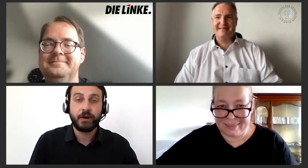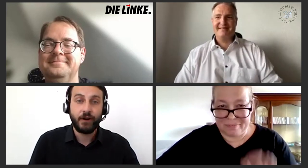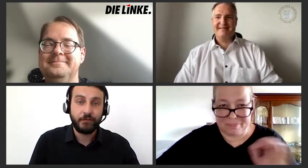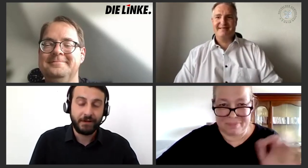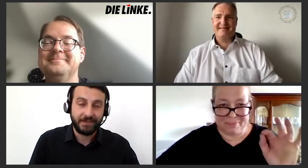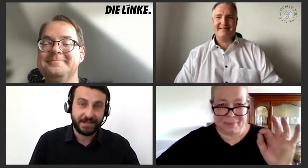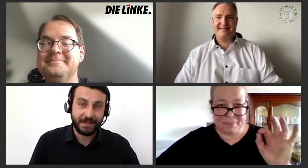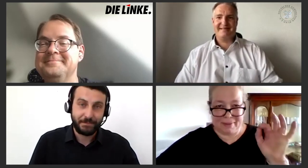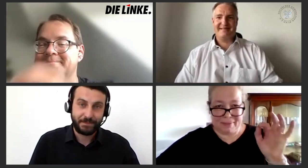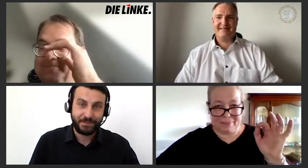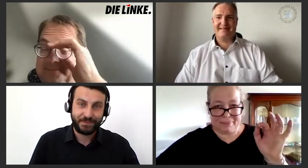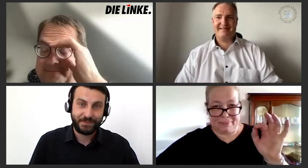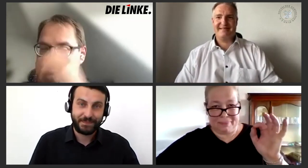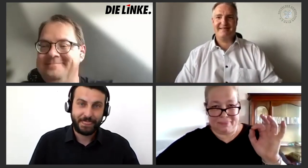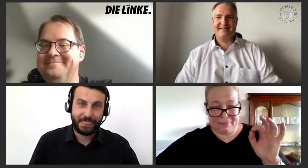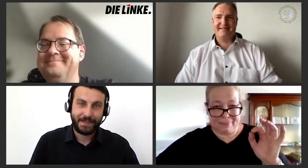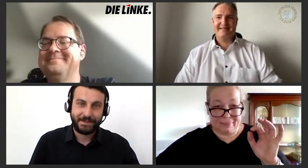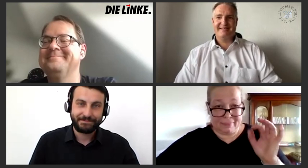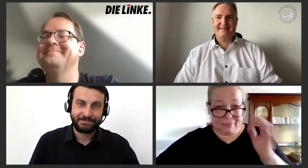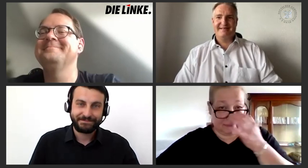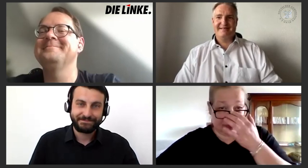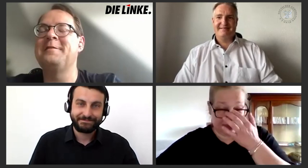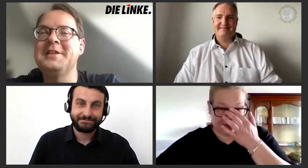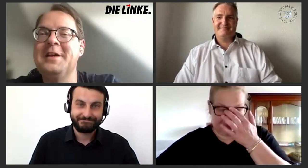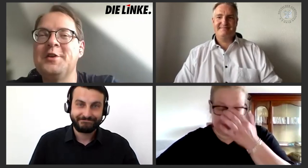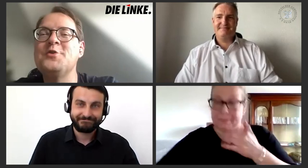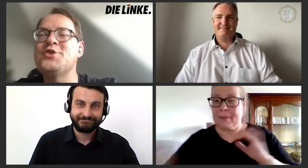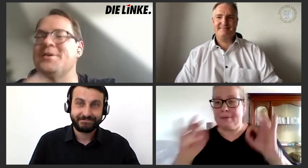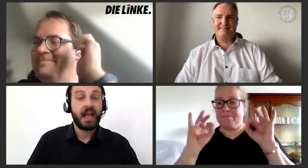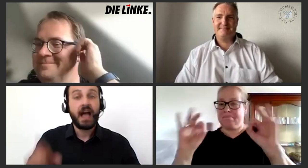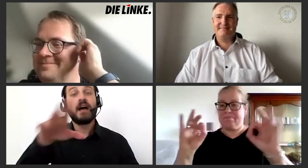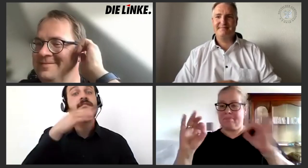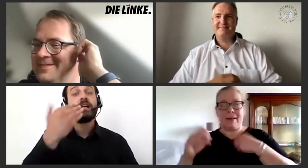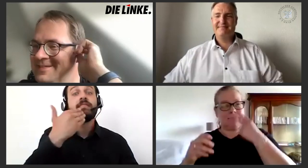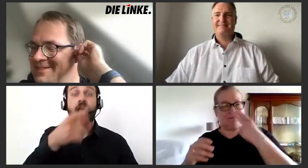Dann würde ich ganz gerne an die Frau Kaufmann weitergeben. - Vielen Dank für die Wünsche.